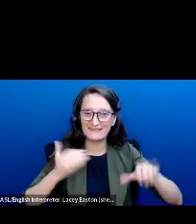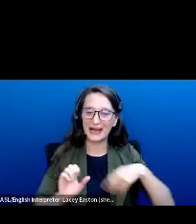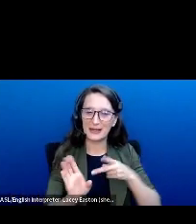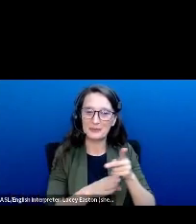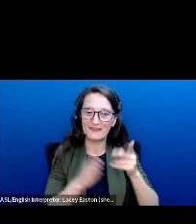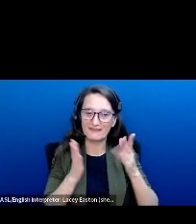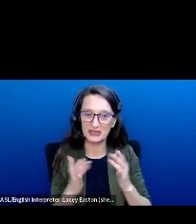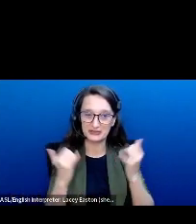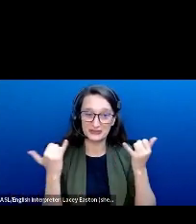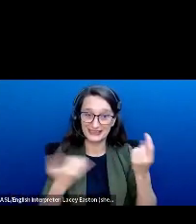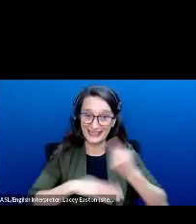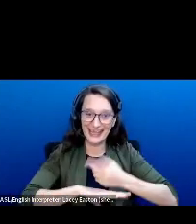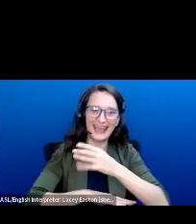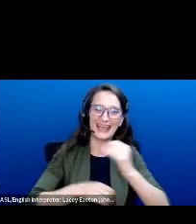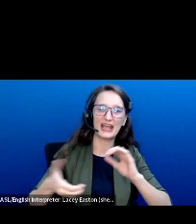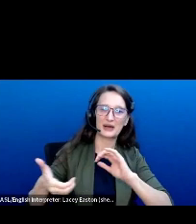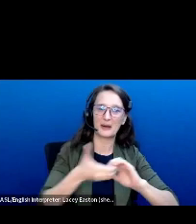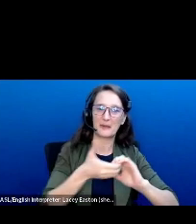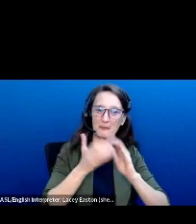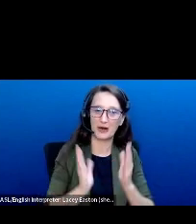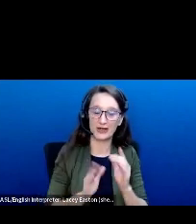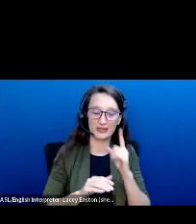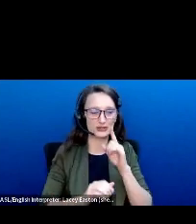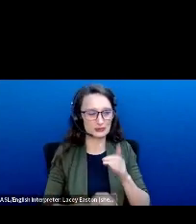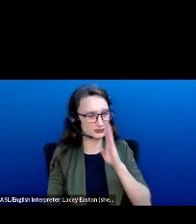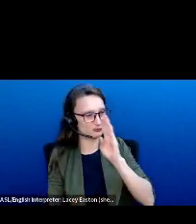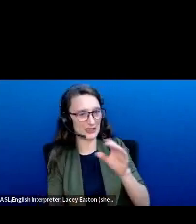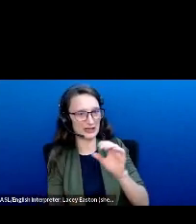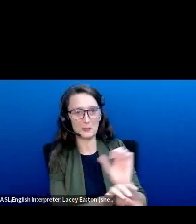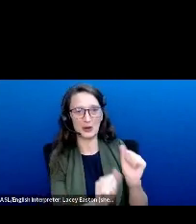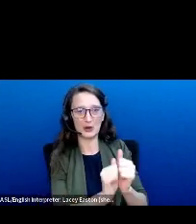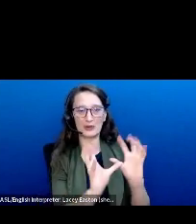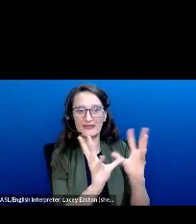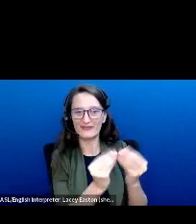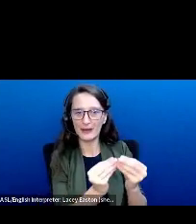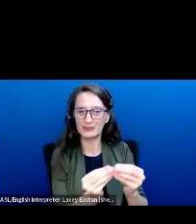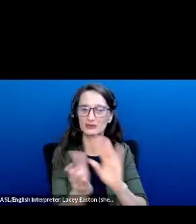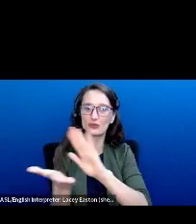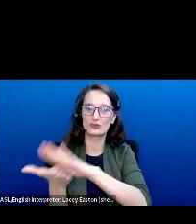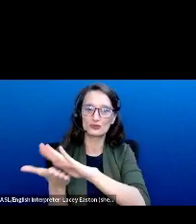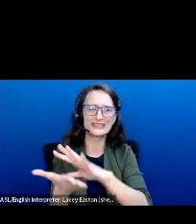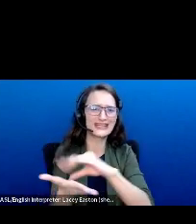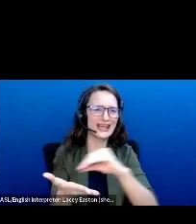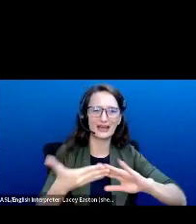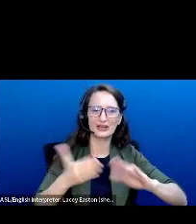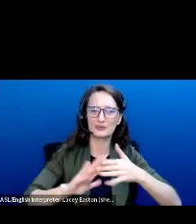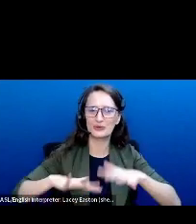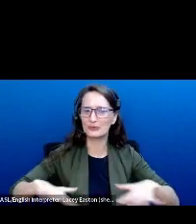y a nuestros socios que trabajan directamente con familias, escuelas y comunidades para compartir sus conocimientos